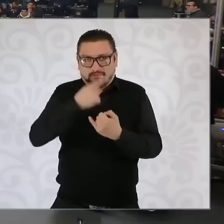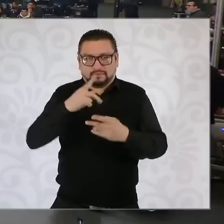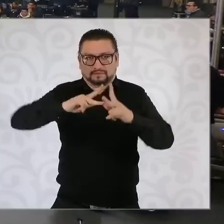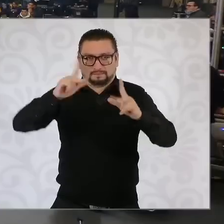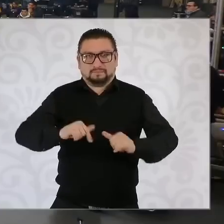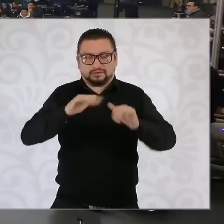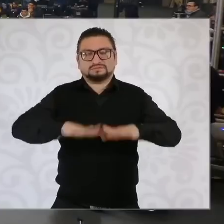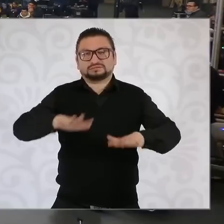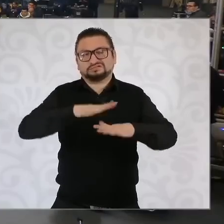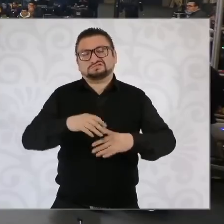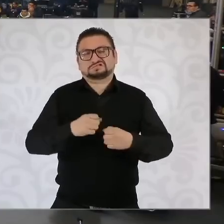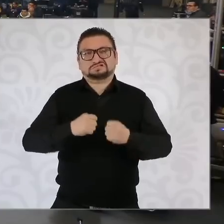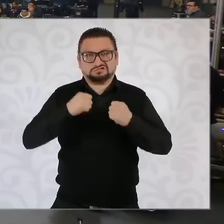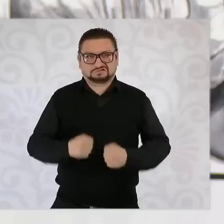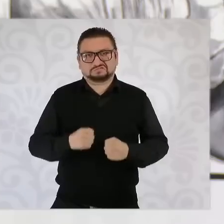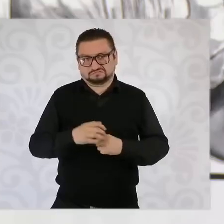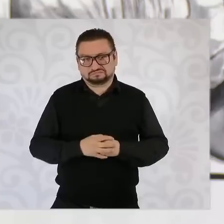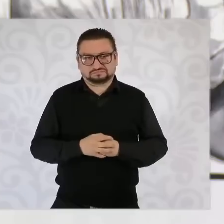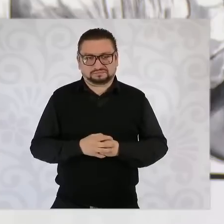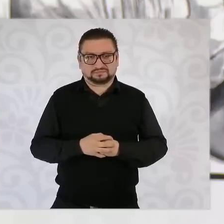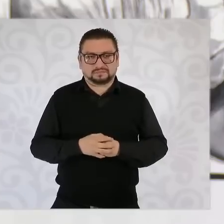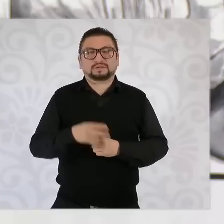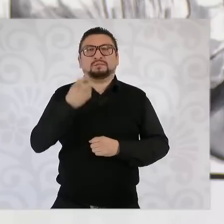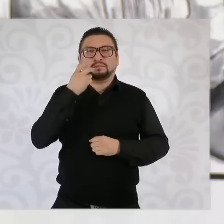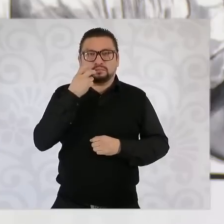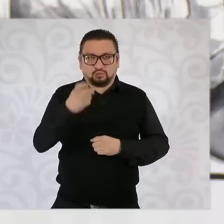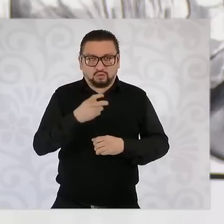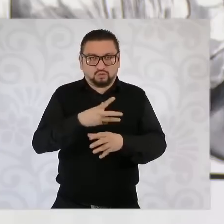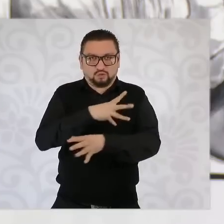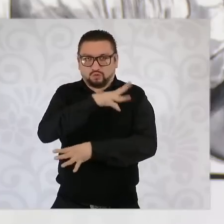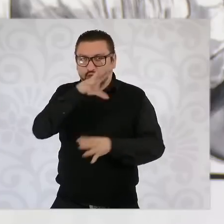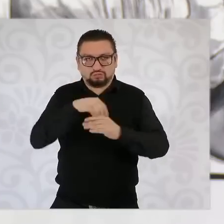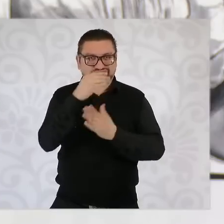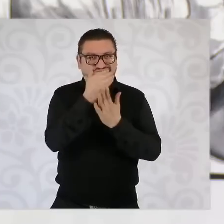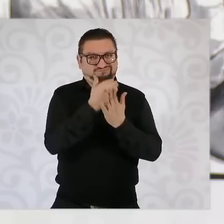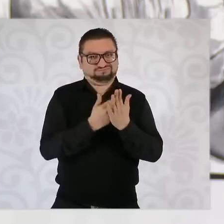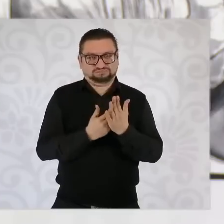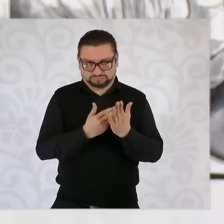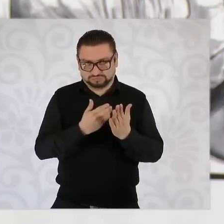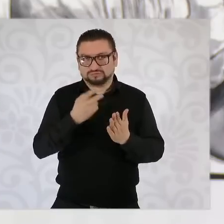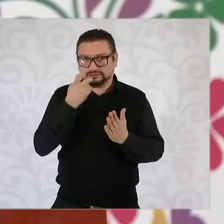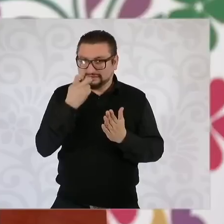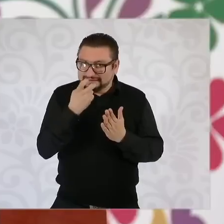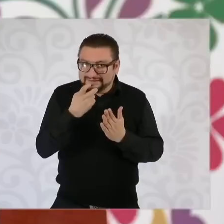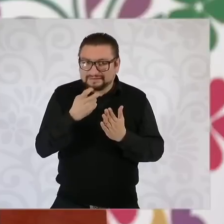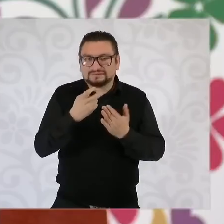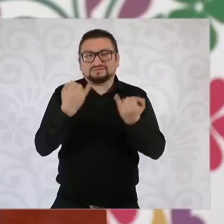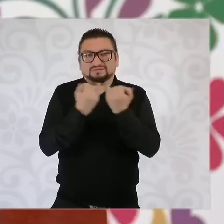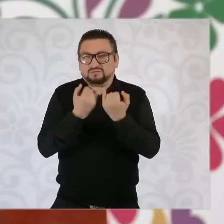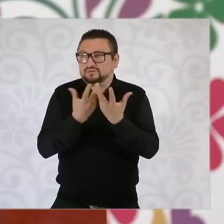seguridad entonces una estrategia integral y en esta estrategia hay colaboración toda la vida ha